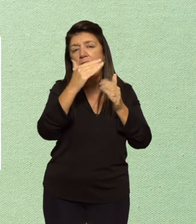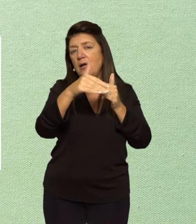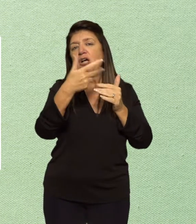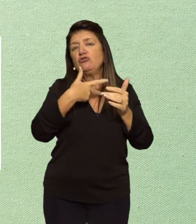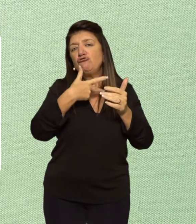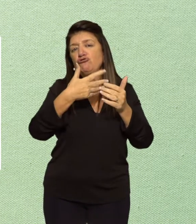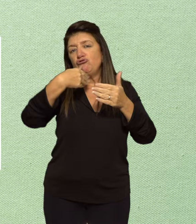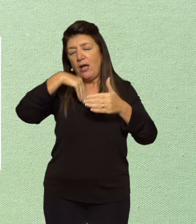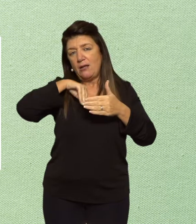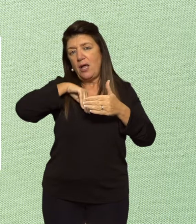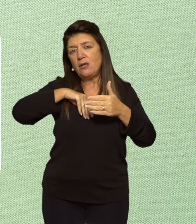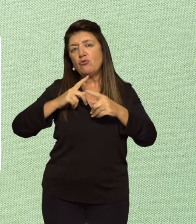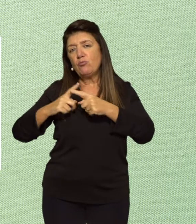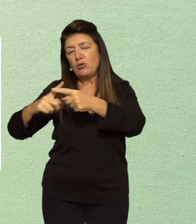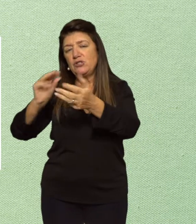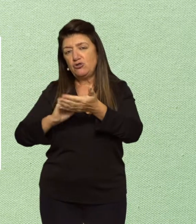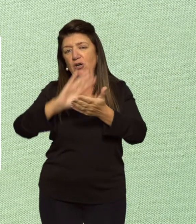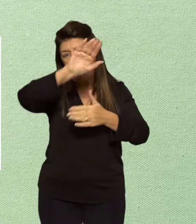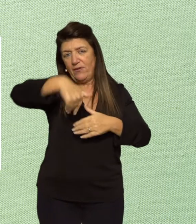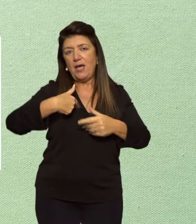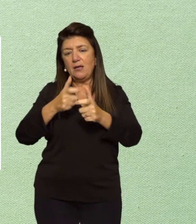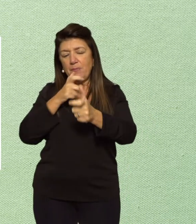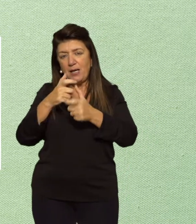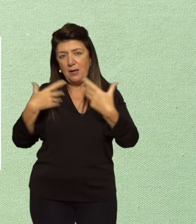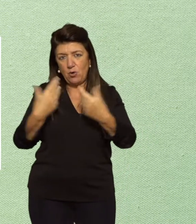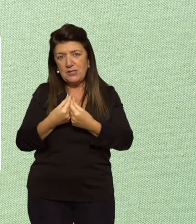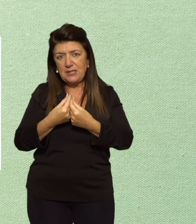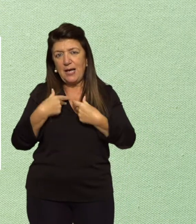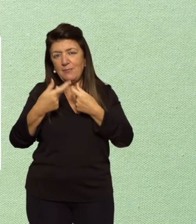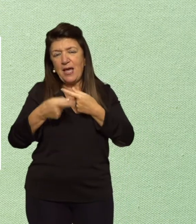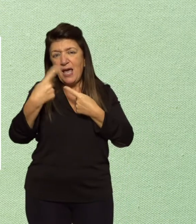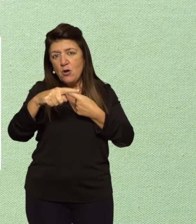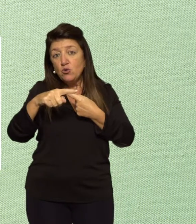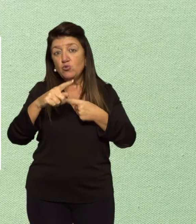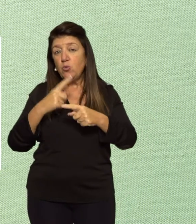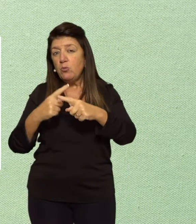strutturate io e te le andrai anche a portare fuori e ti renderai forse conto che effettivamente quella